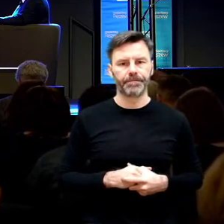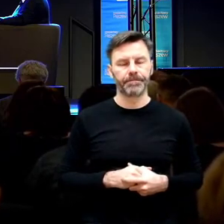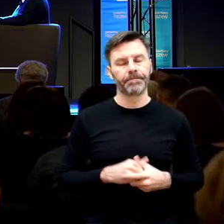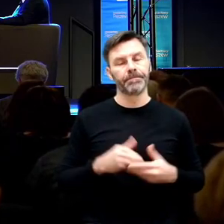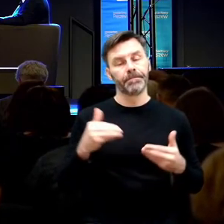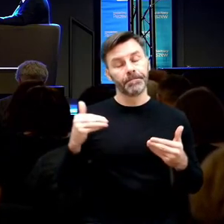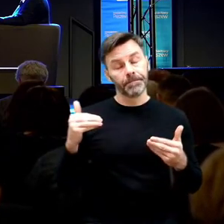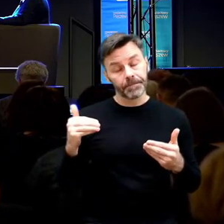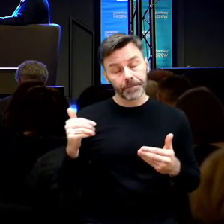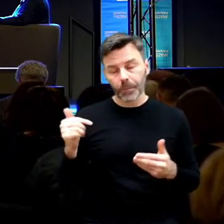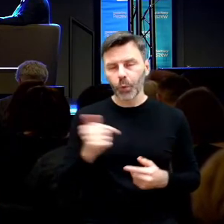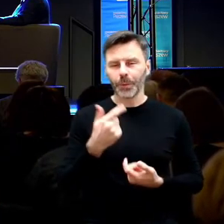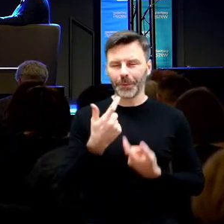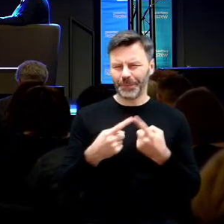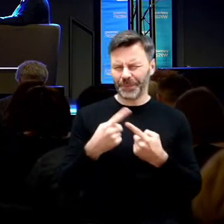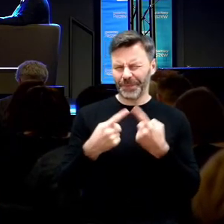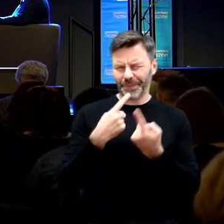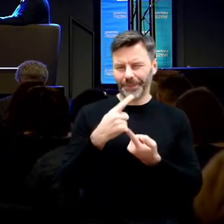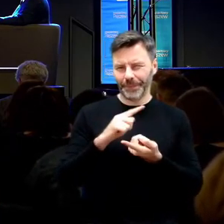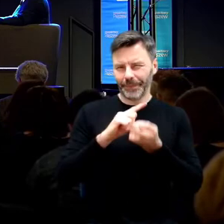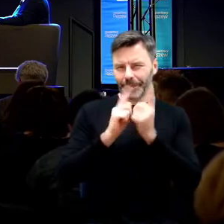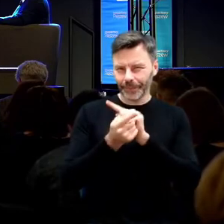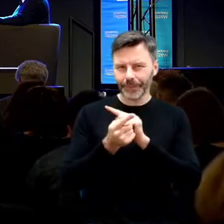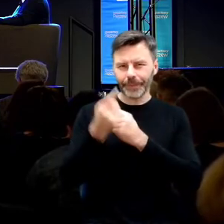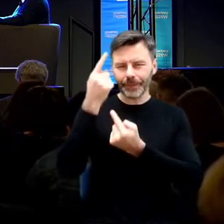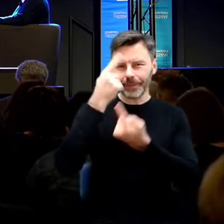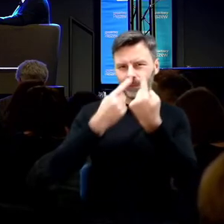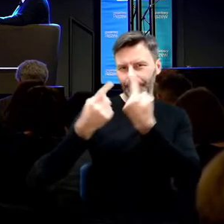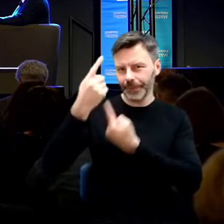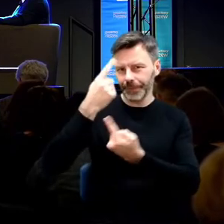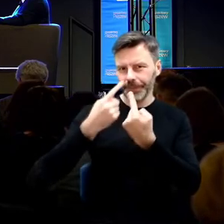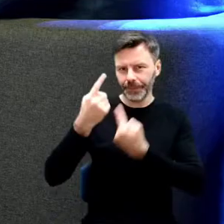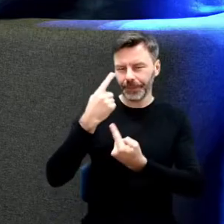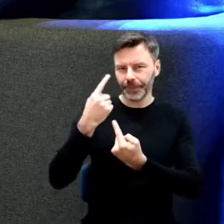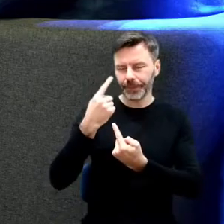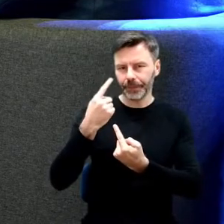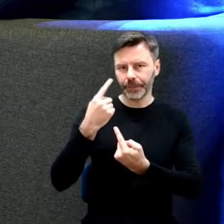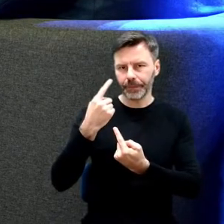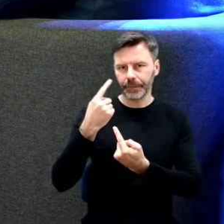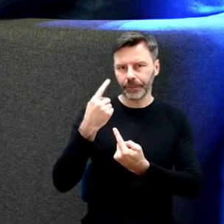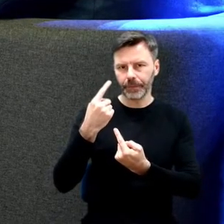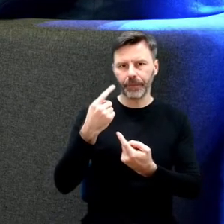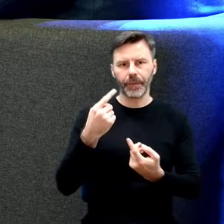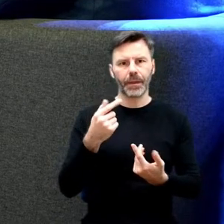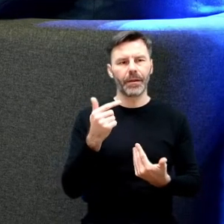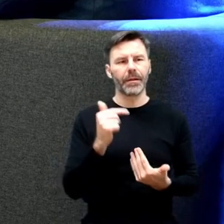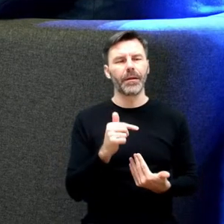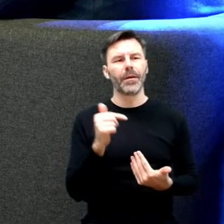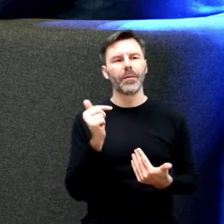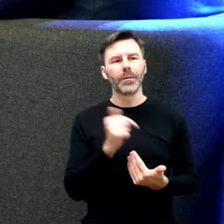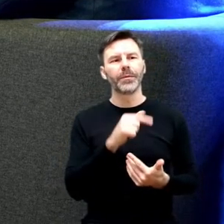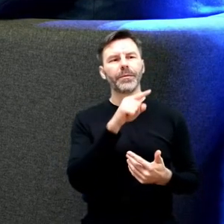zresztą tutaj pojawiała się wcześniej w debacie, inaczej musimy odczarować budownictwo,